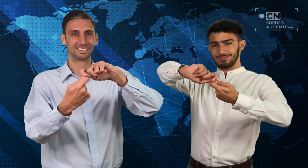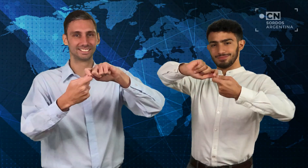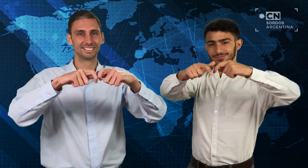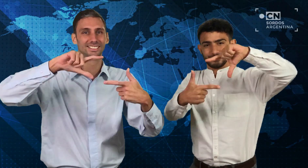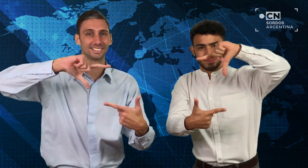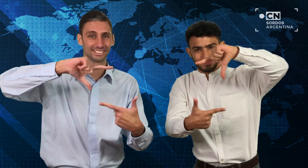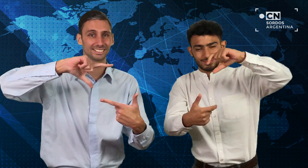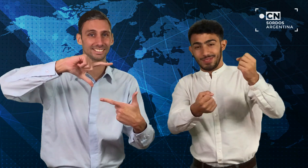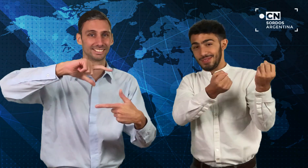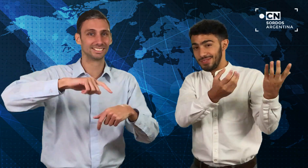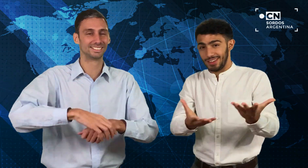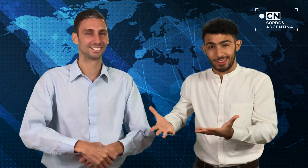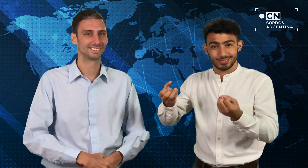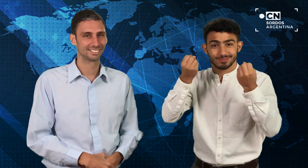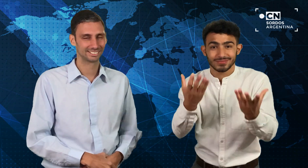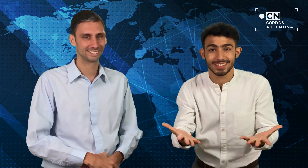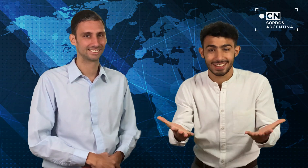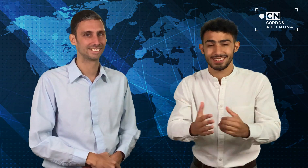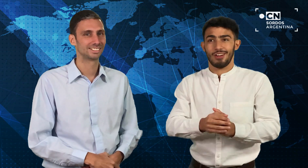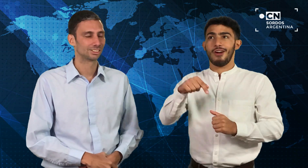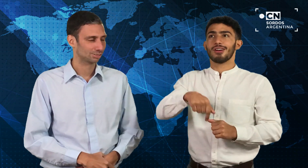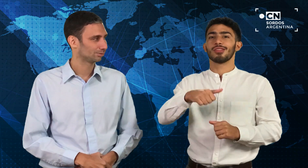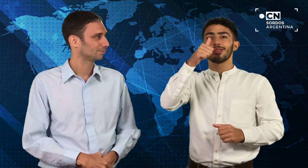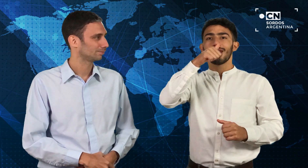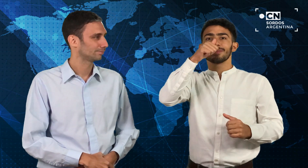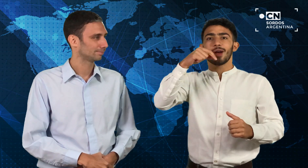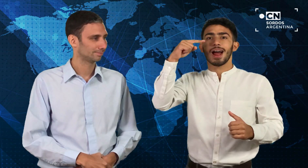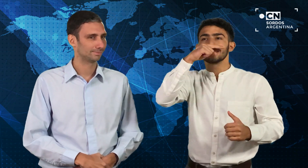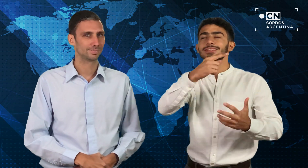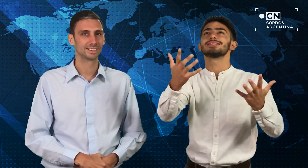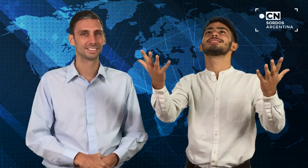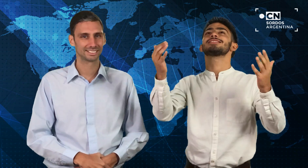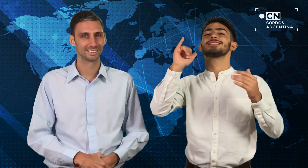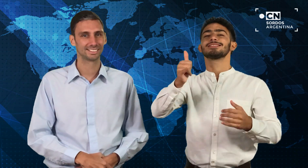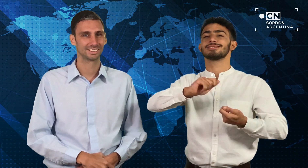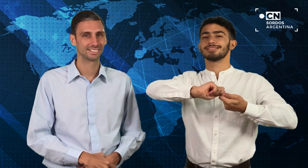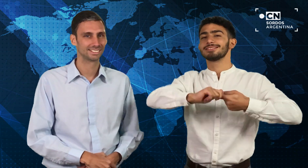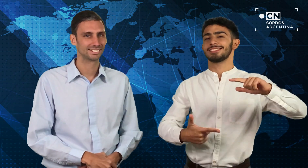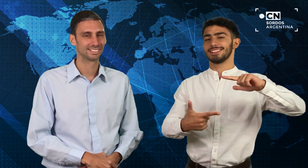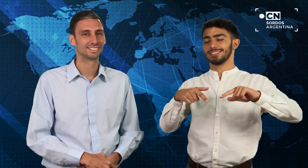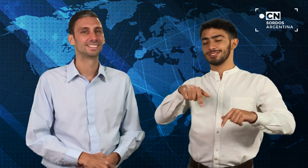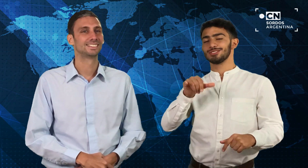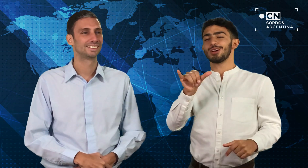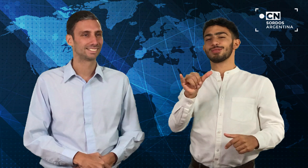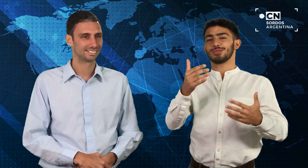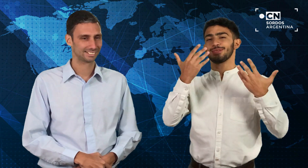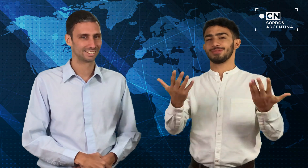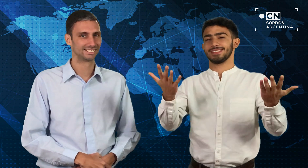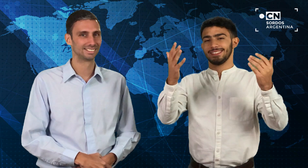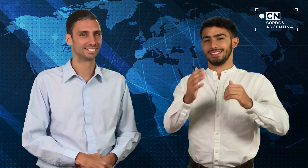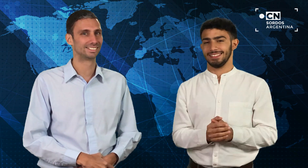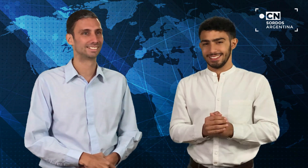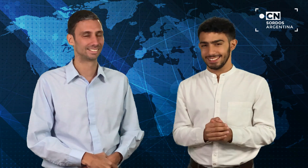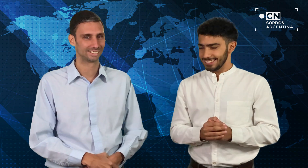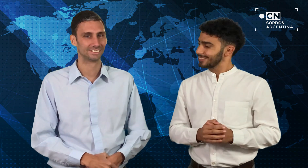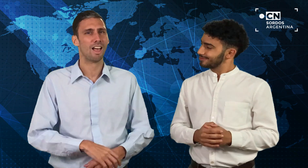Bienvenidos a "CN Sordos Argentina", ¿cómo están? Llegamos al domingo, 19:00, por fin podes ver "CN Sordos" por Youtube.